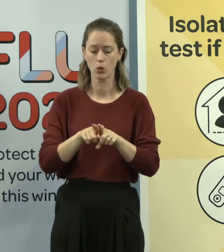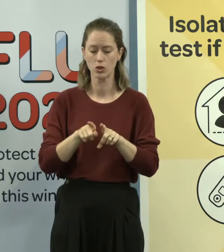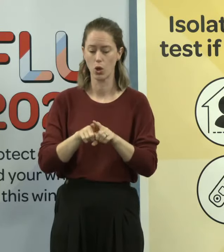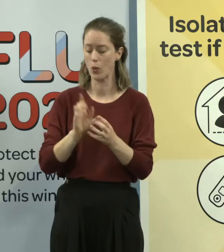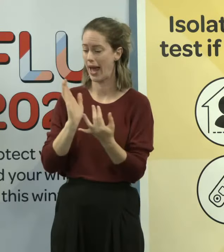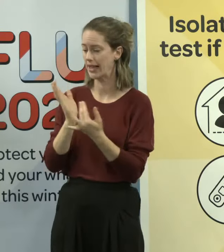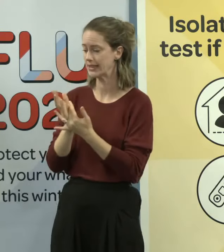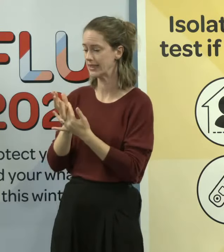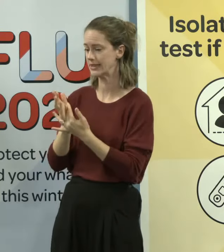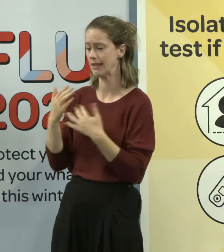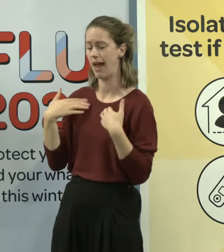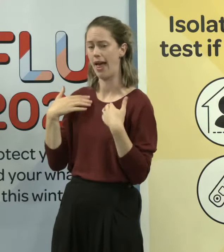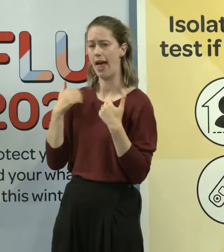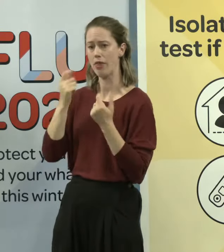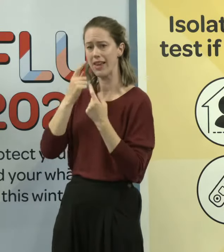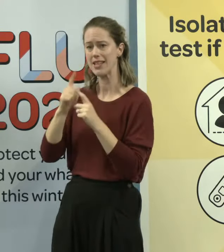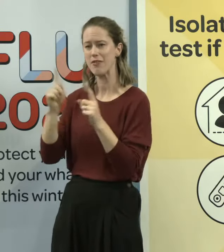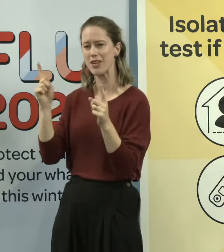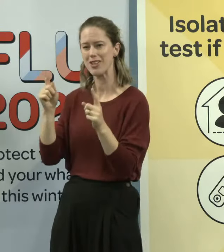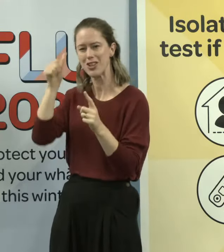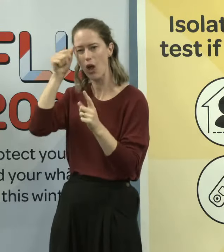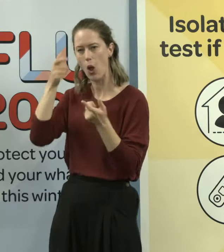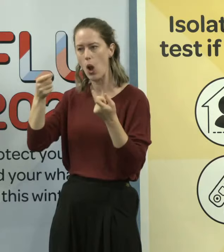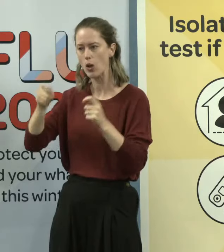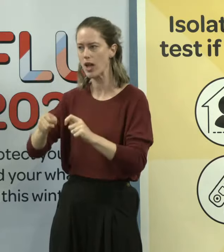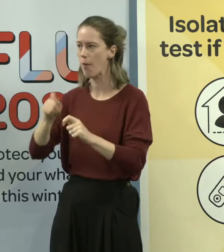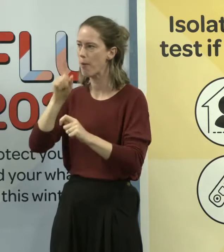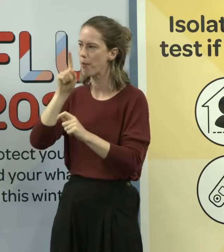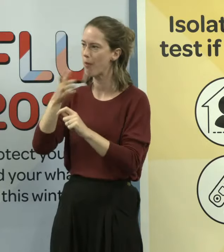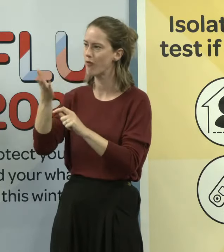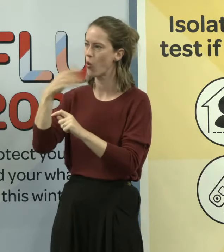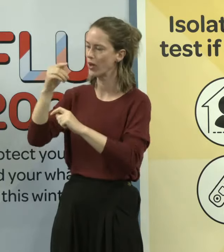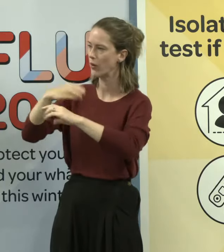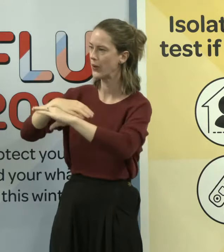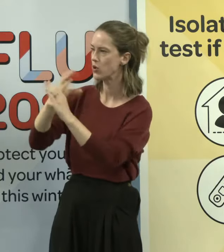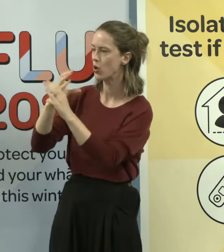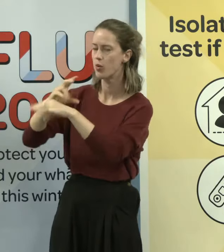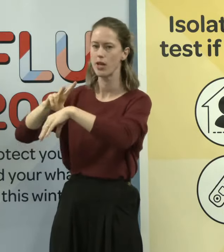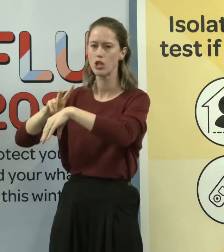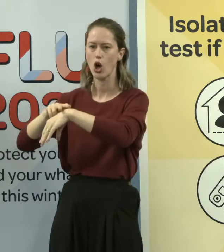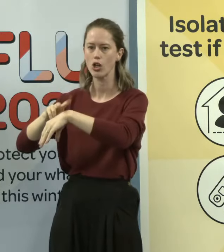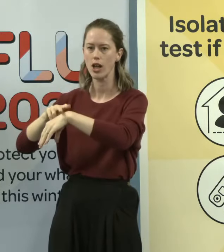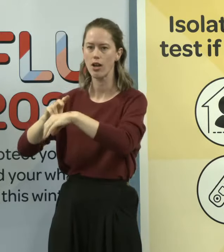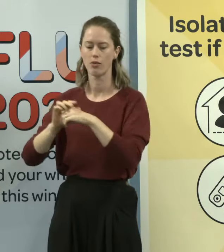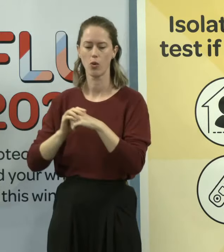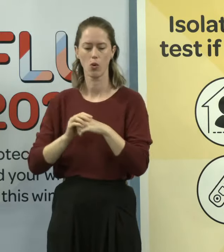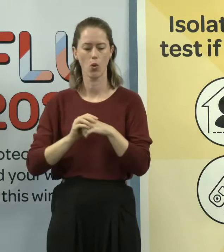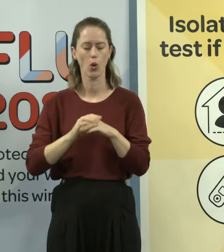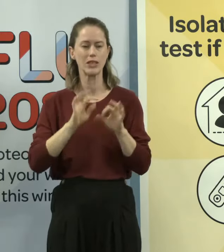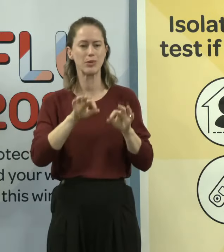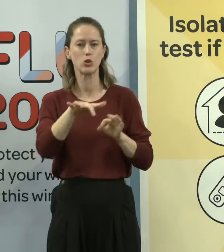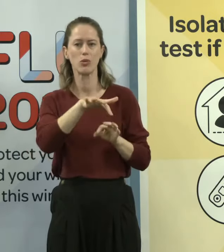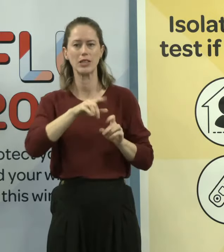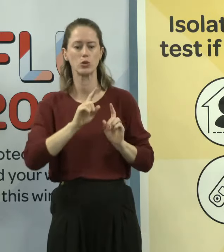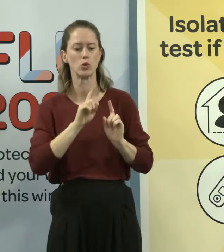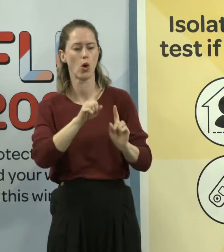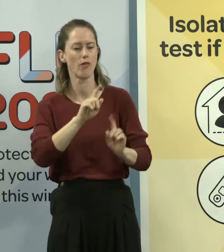he mea tino nui enei o ta maatau whakautu hauora a te iwi. Engari he rereke te uru atu ki nga mahi